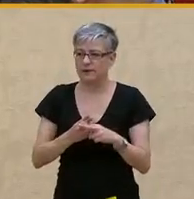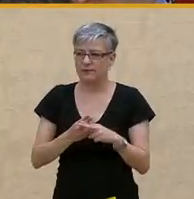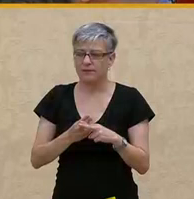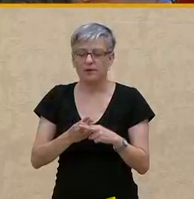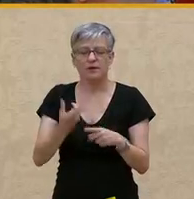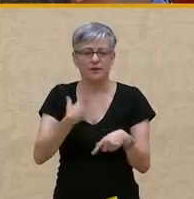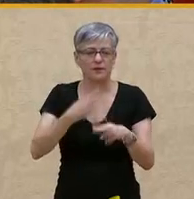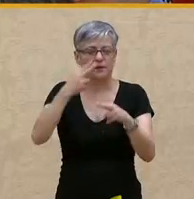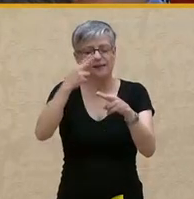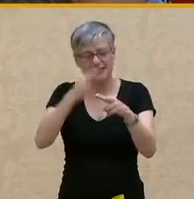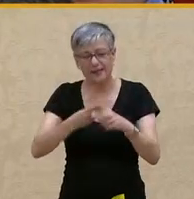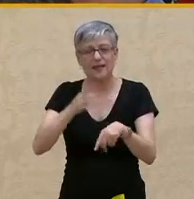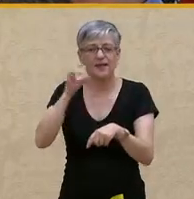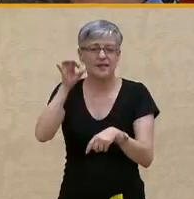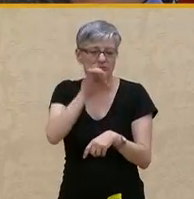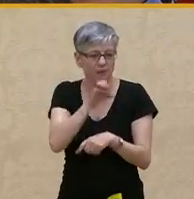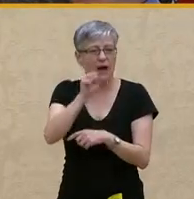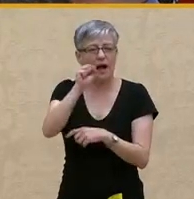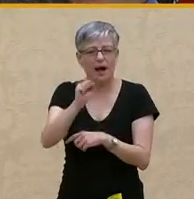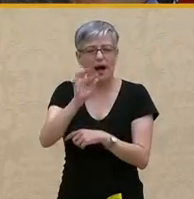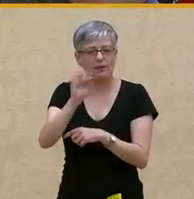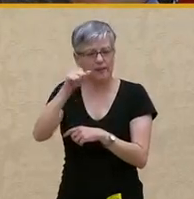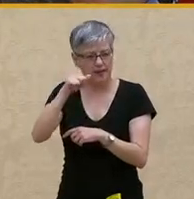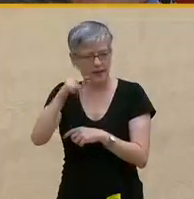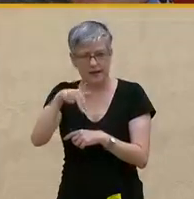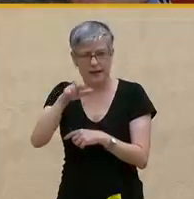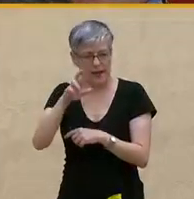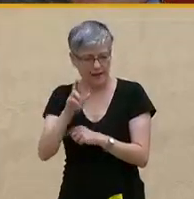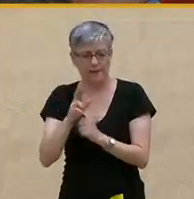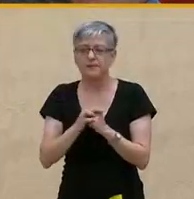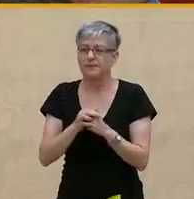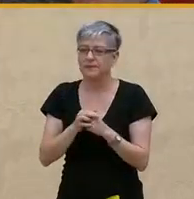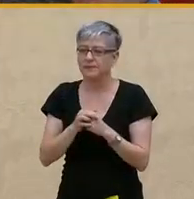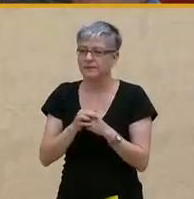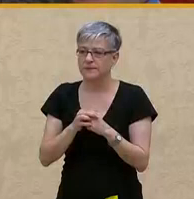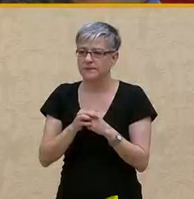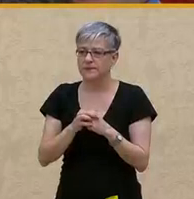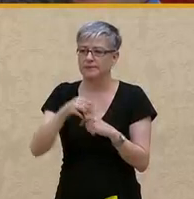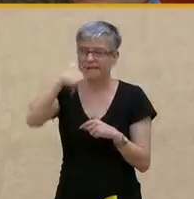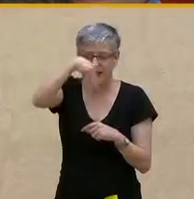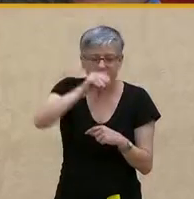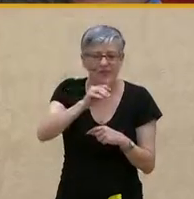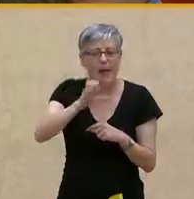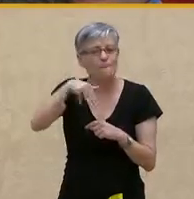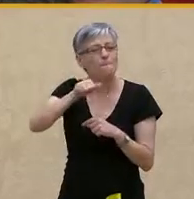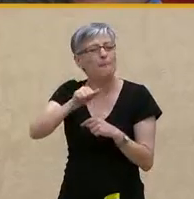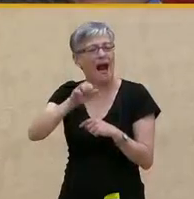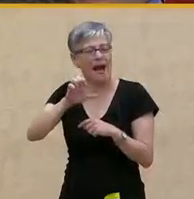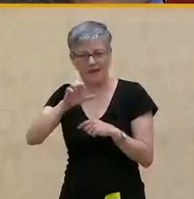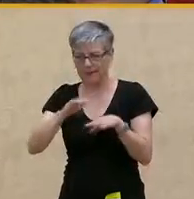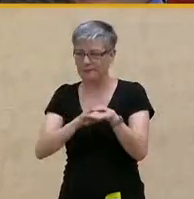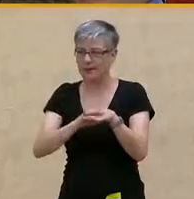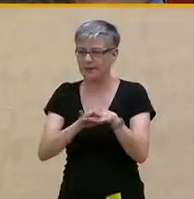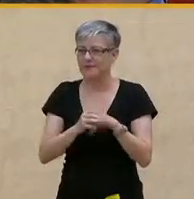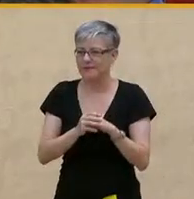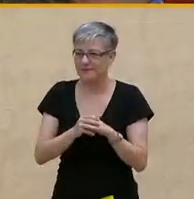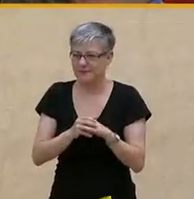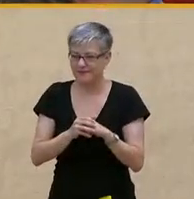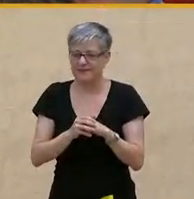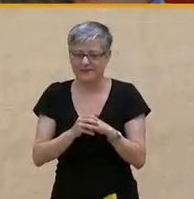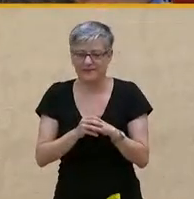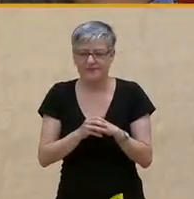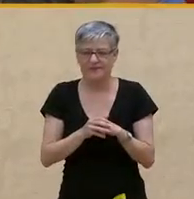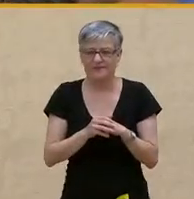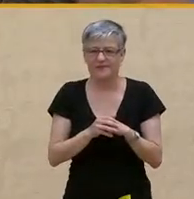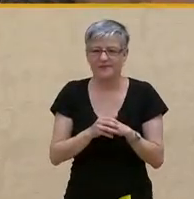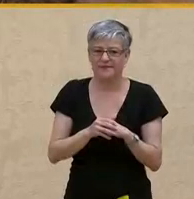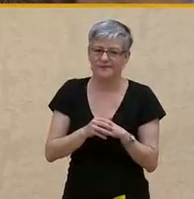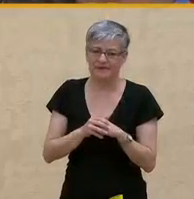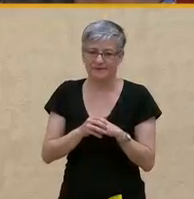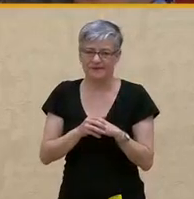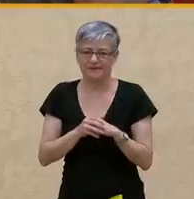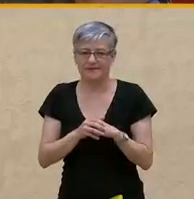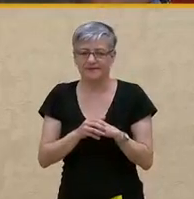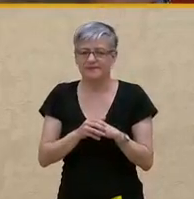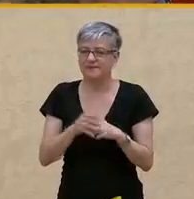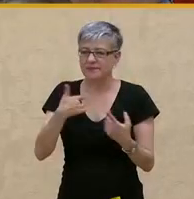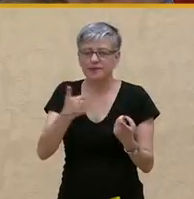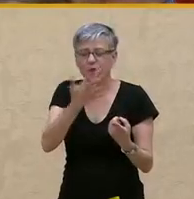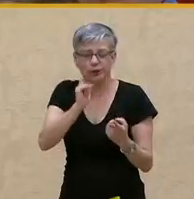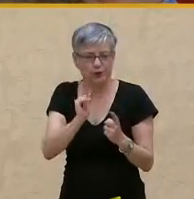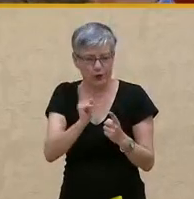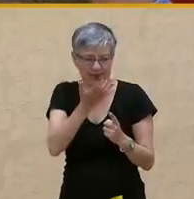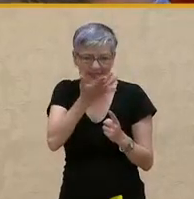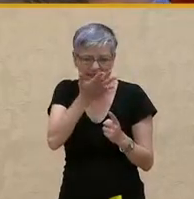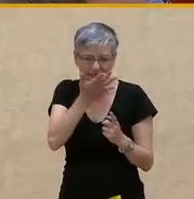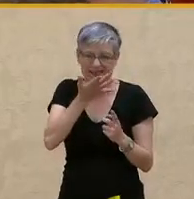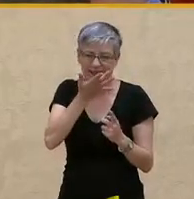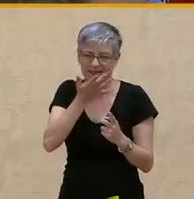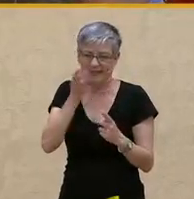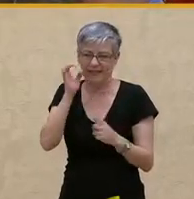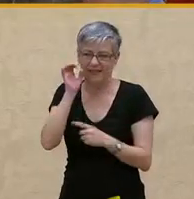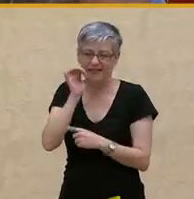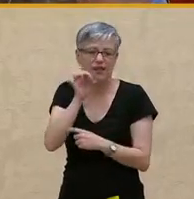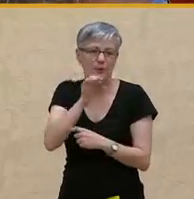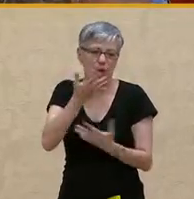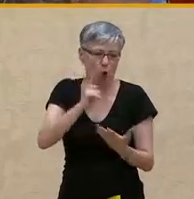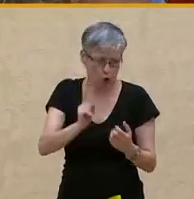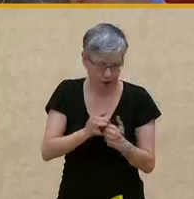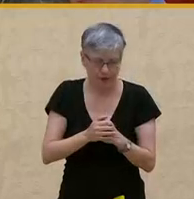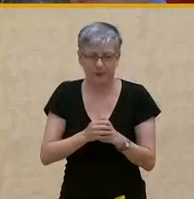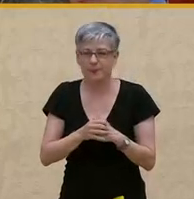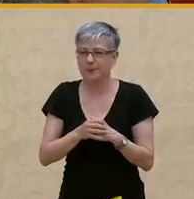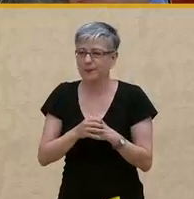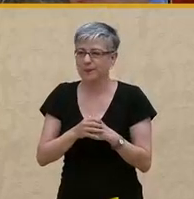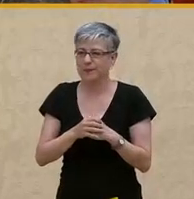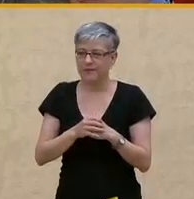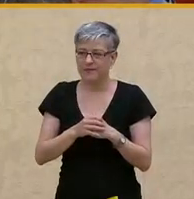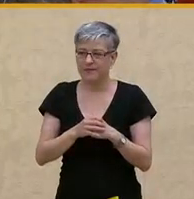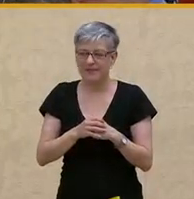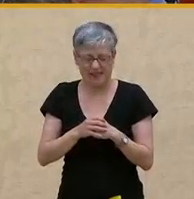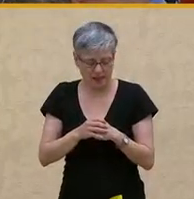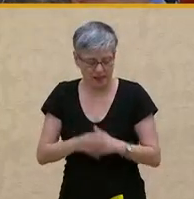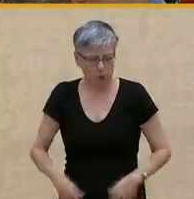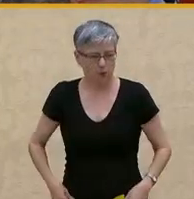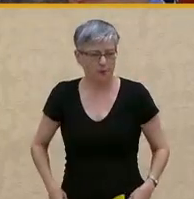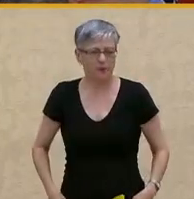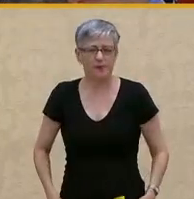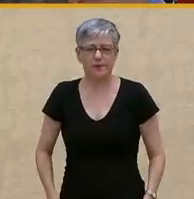síndrome de Mae. De Apner.